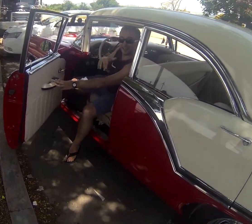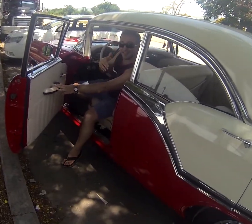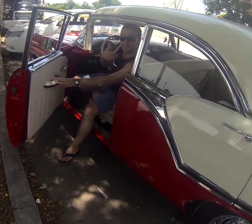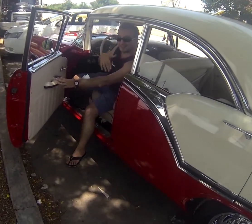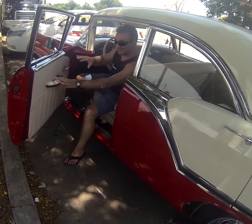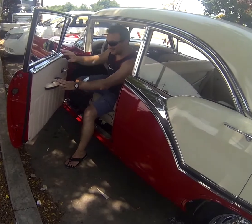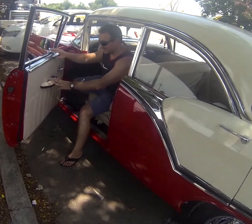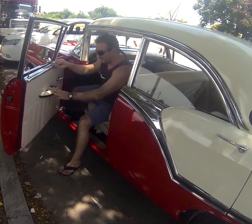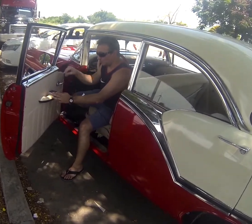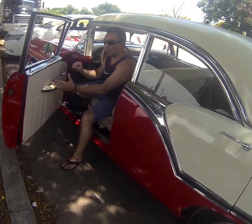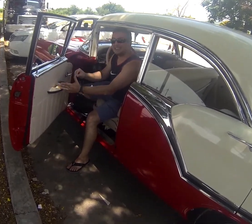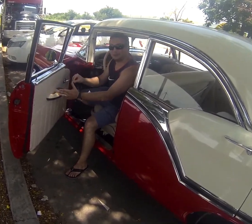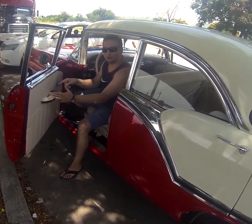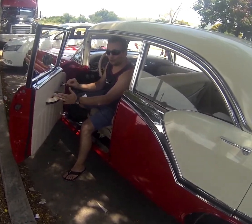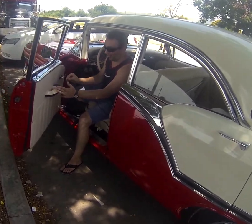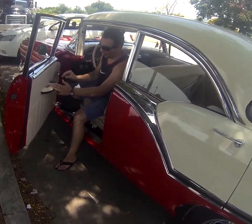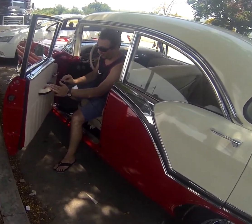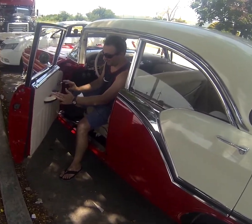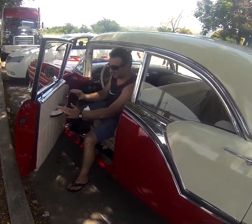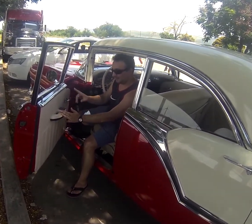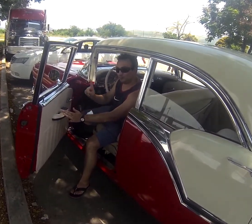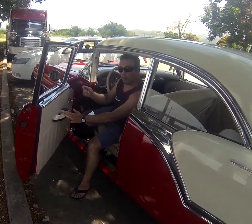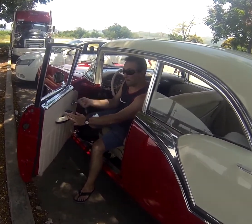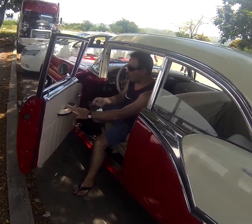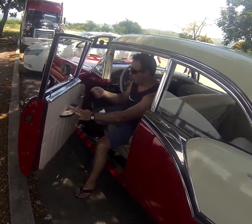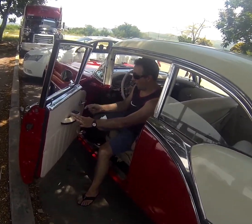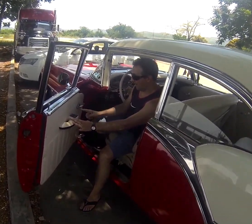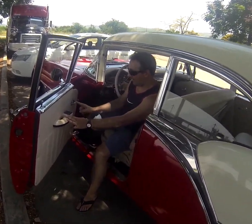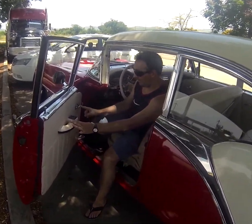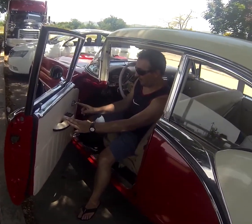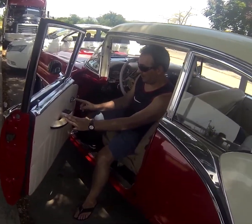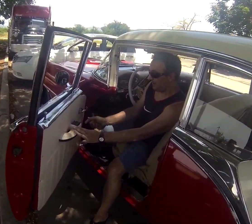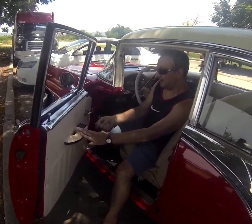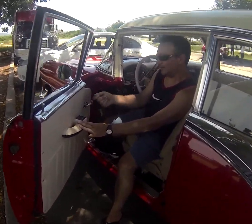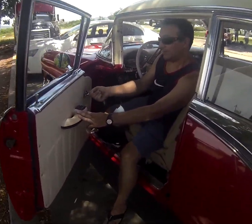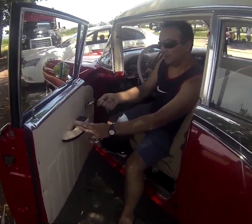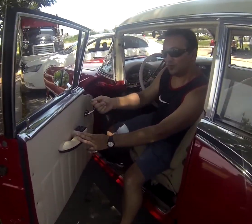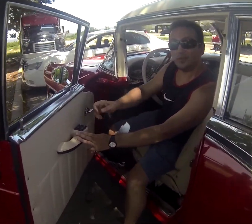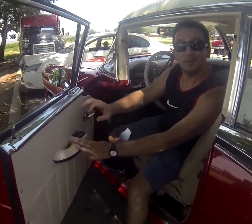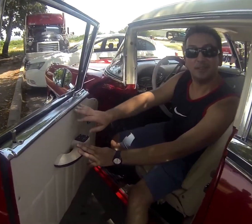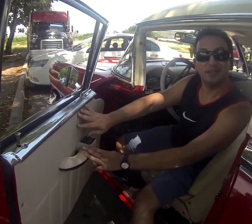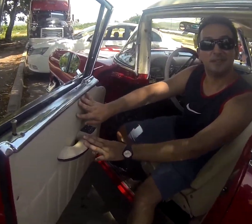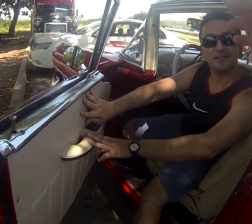¿Ya lo has grabado?, esto no gira